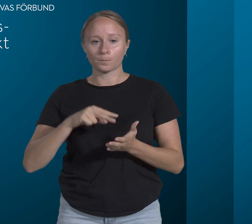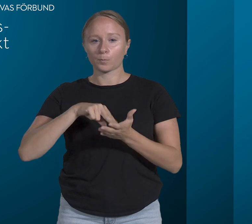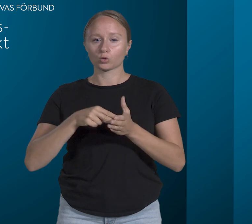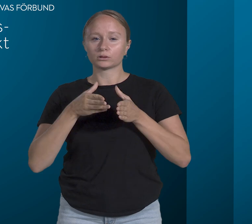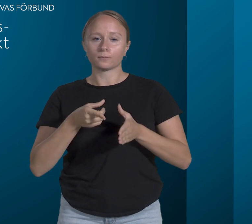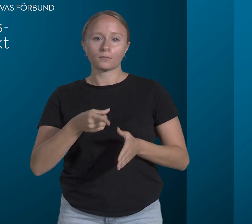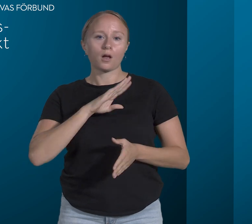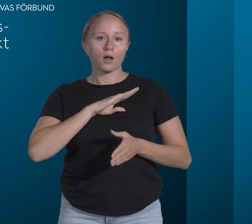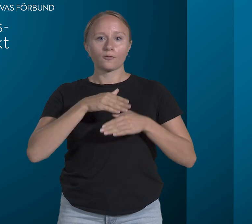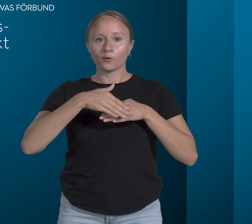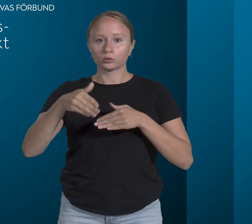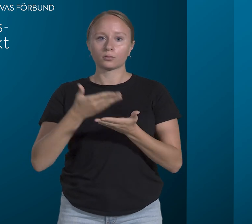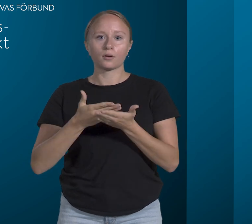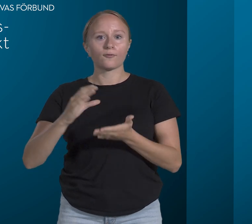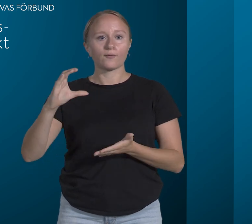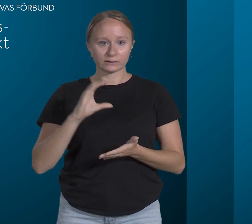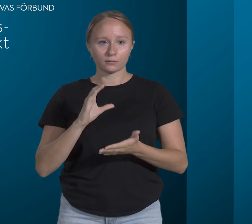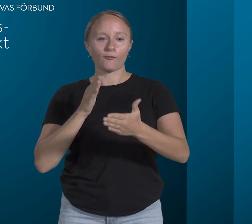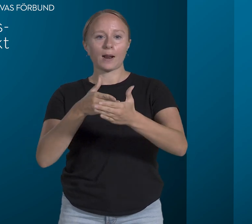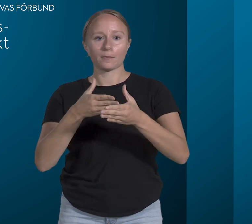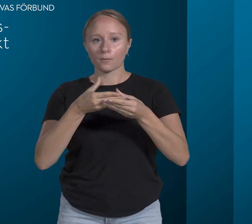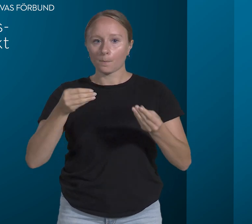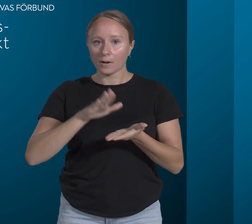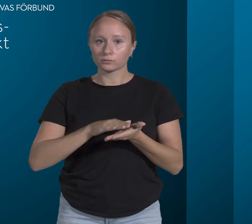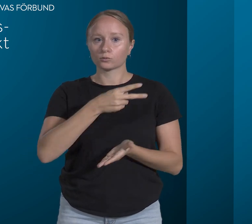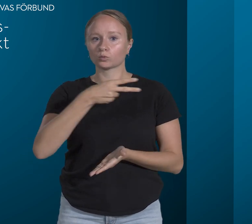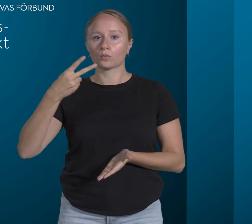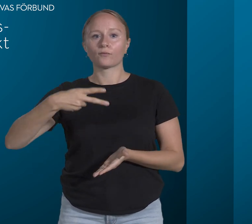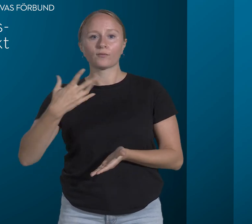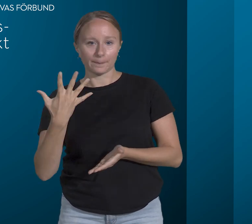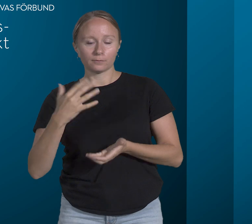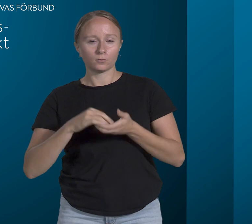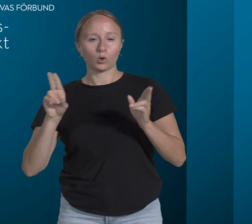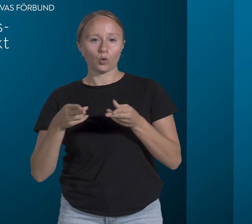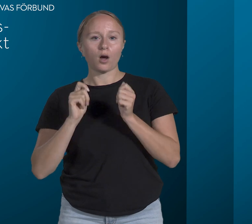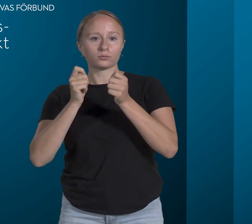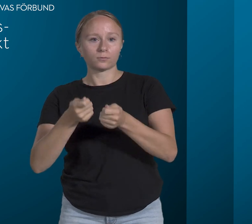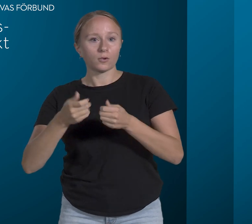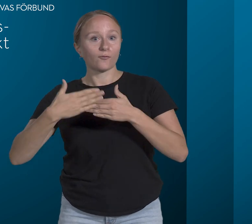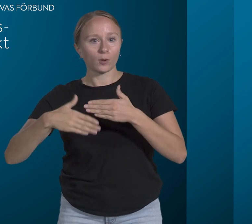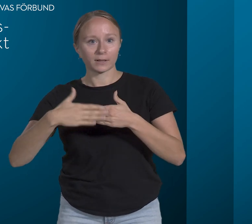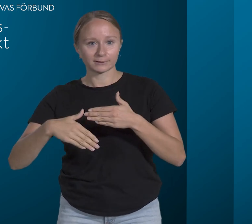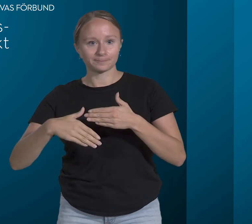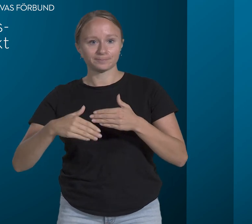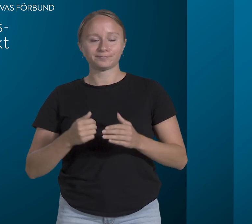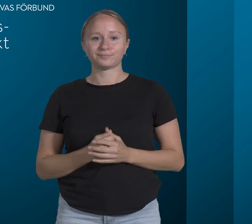Projektet har fortsatt finansiering fram till mars 2025 och en ny ansökan förbereds.